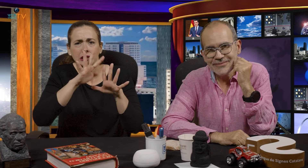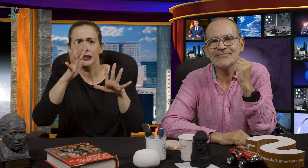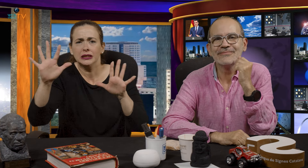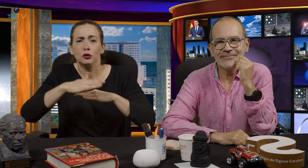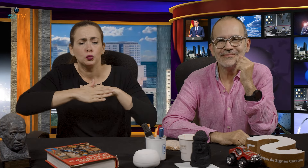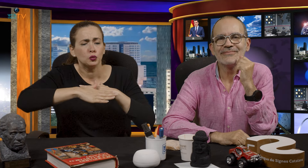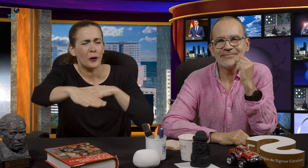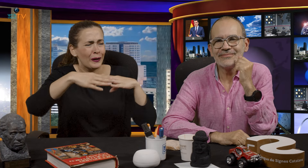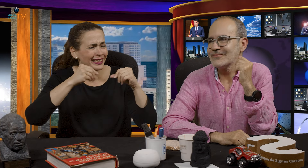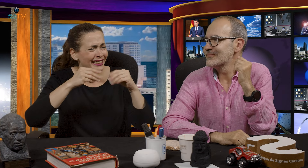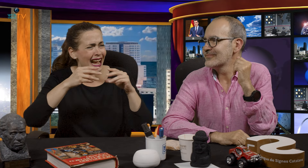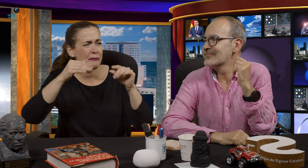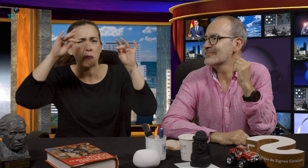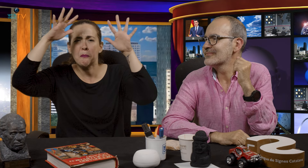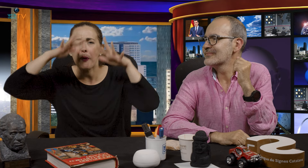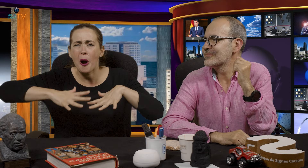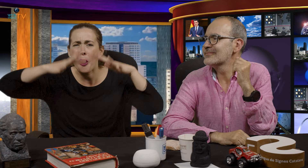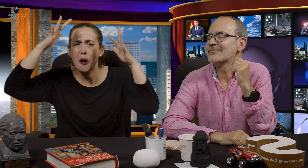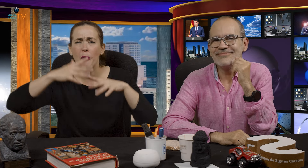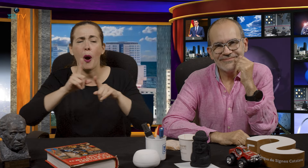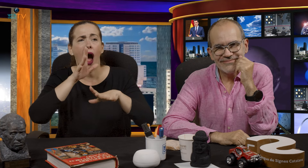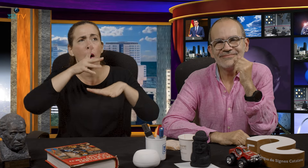El suelo es seco y hay mucho polvo, sin nada de humedad.